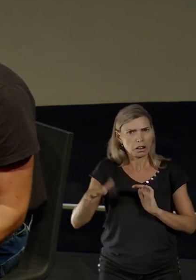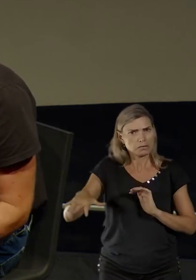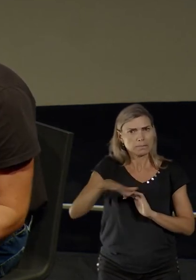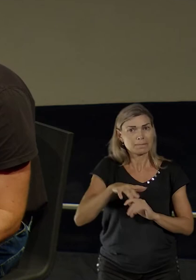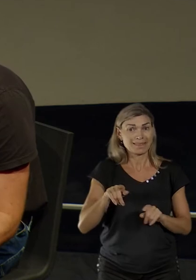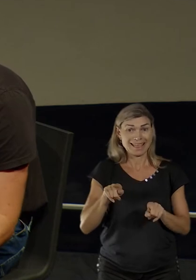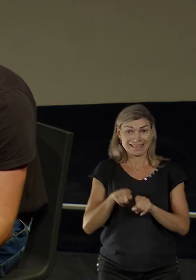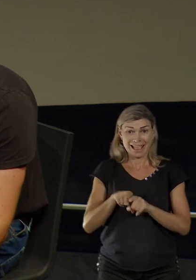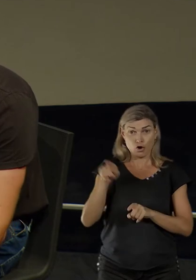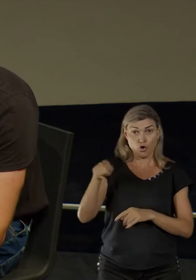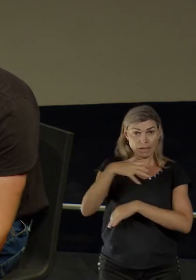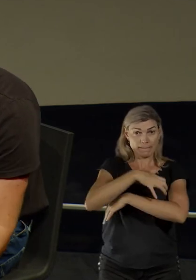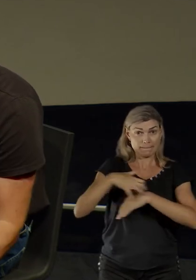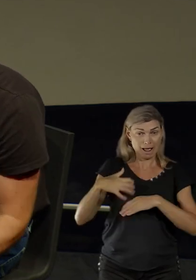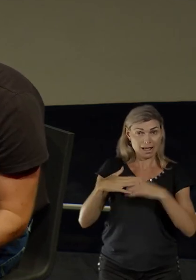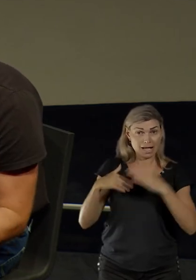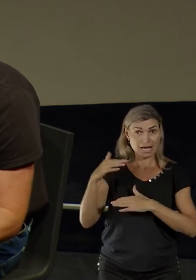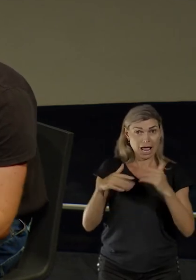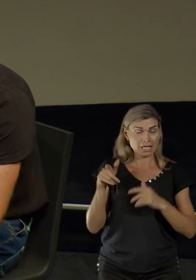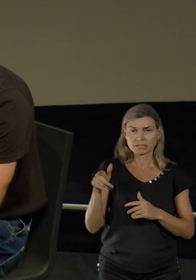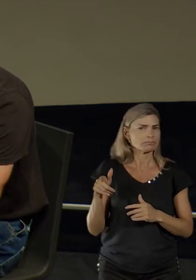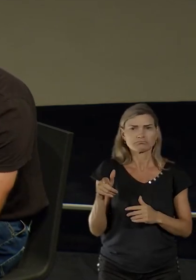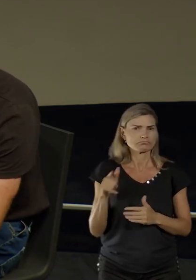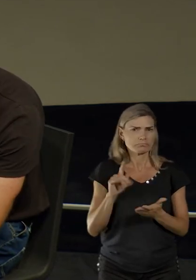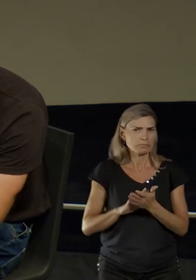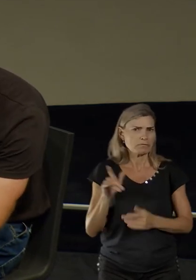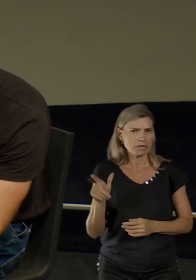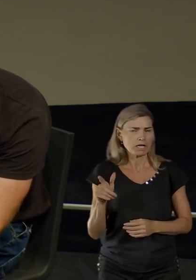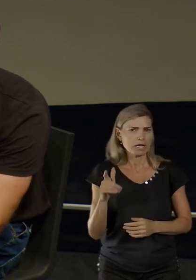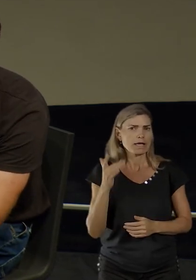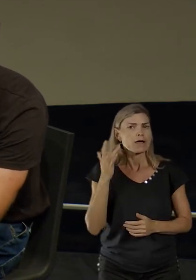to už je pro mě taková jako proluka, kterou doufám někdo jednou trochu zkoriguje.